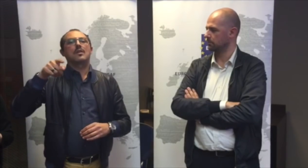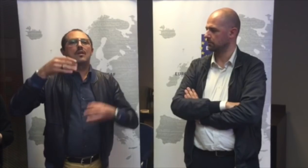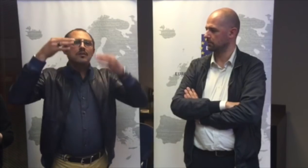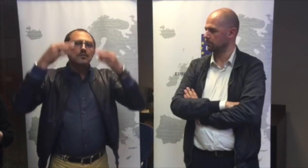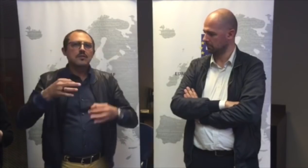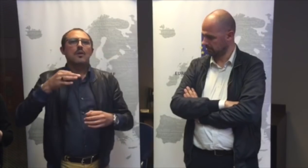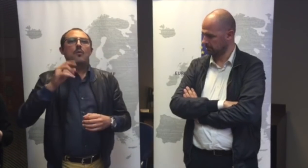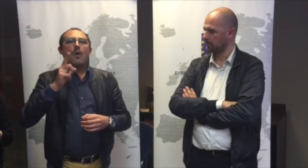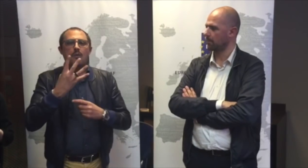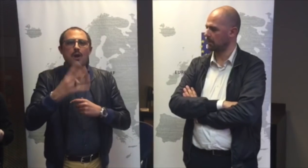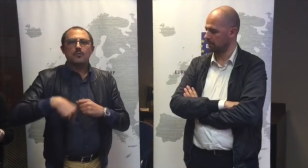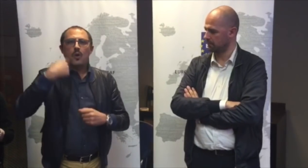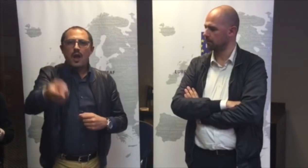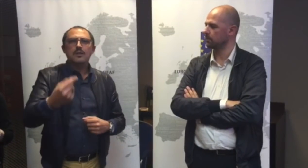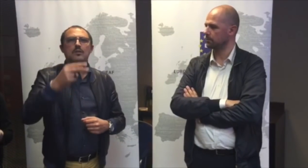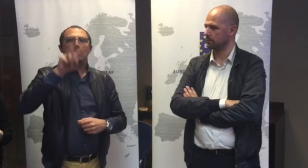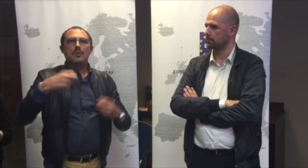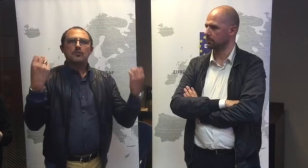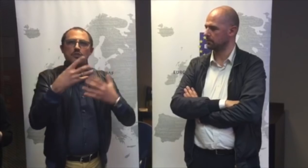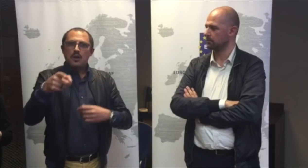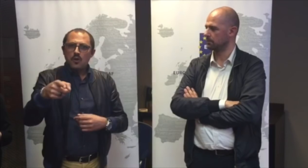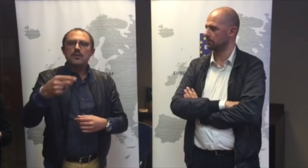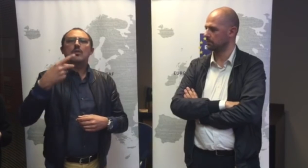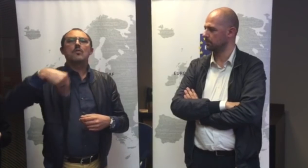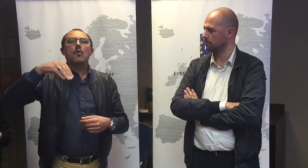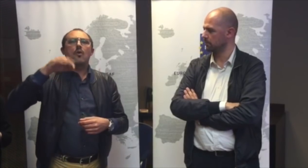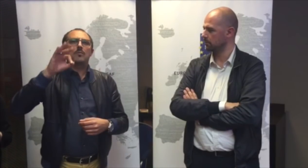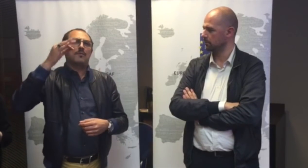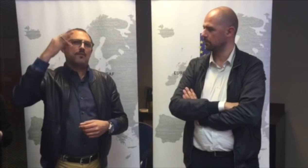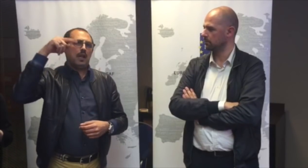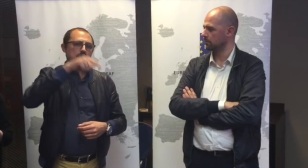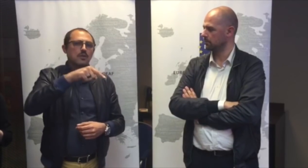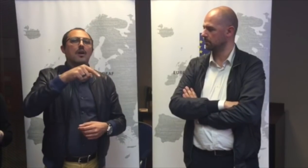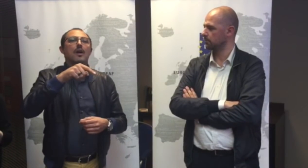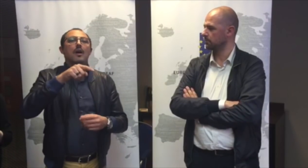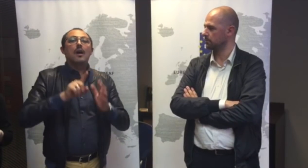hanno deciso che il prossimo Congresso WFD si svolgerà in Francia nel 2019,